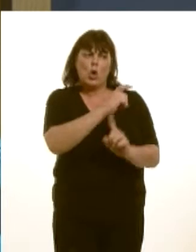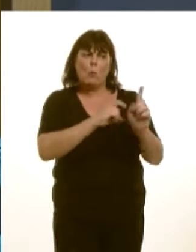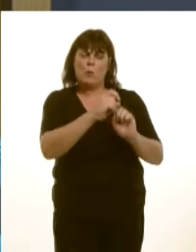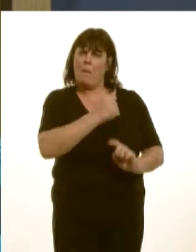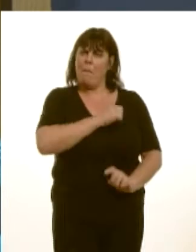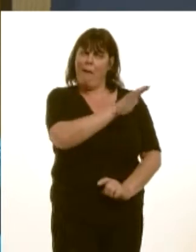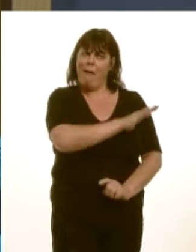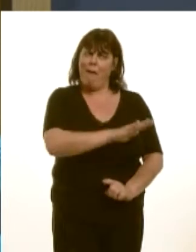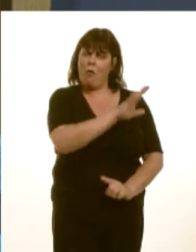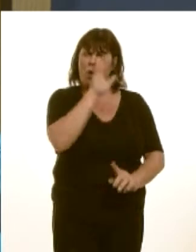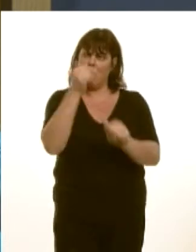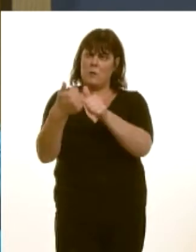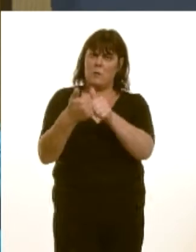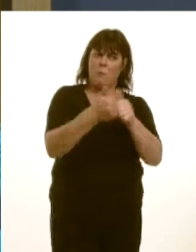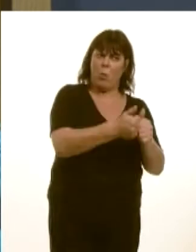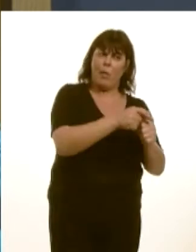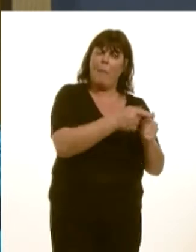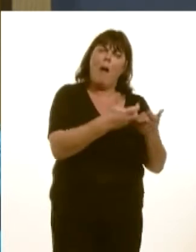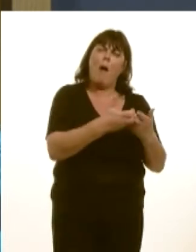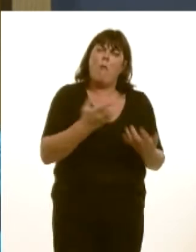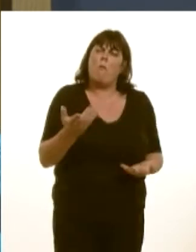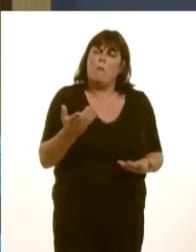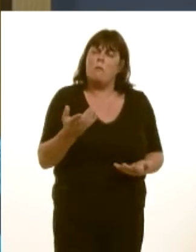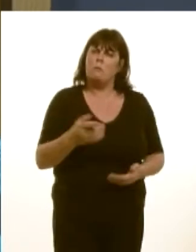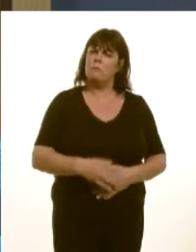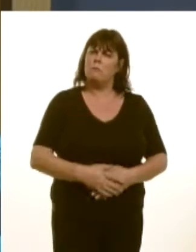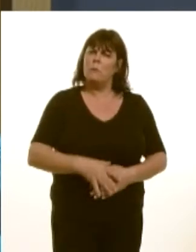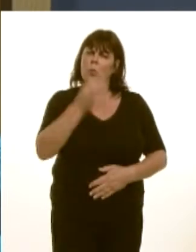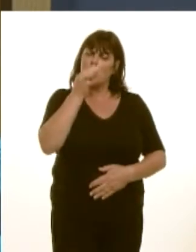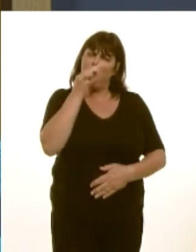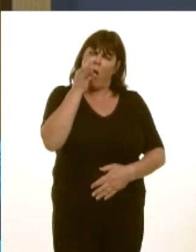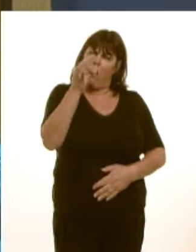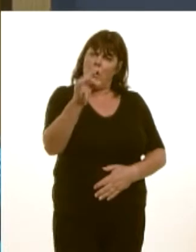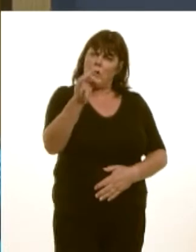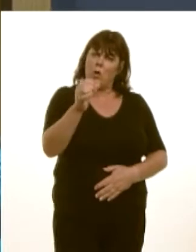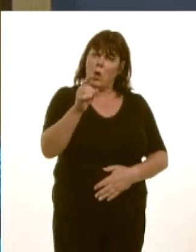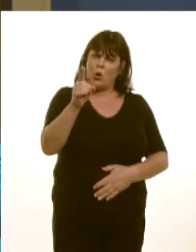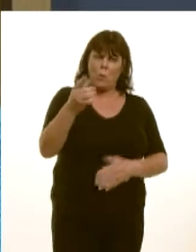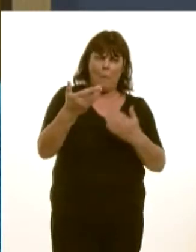Carwyn Jones: Mae rhan o’r £400,000 a gafodd ei ddatgan yn cael ei hanelu at farchnata a hybu’r iaith Gymraeg.